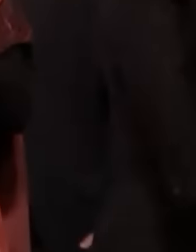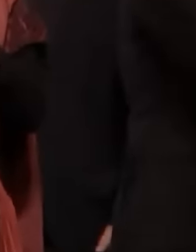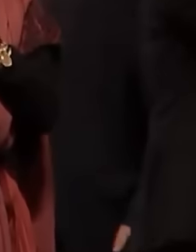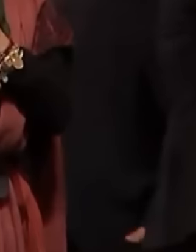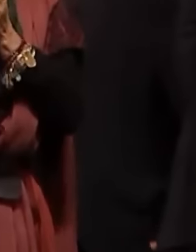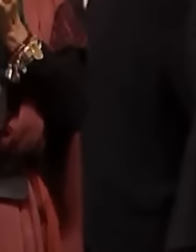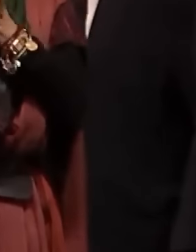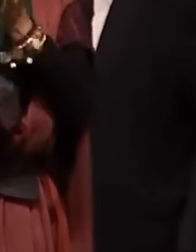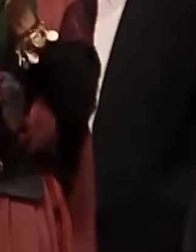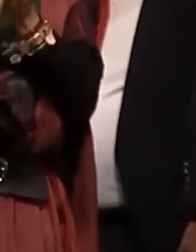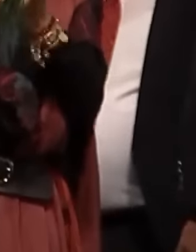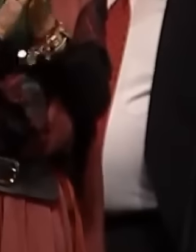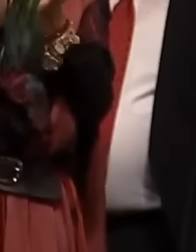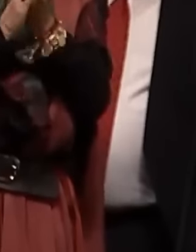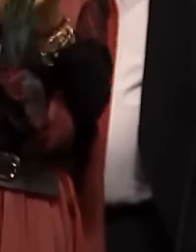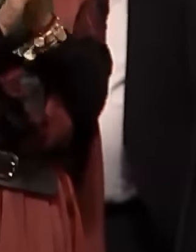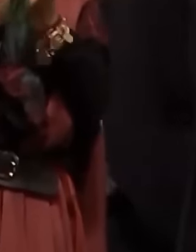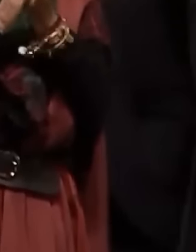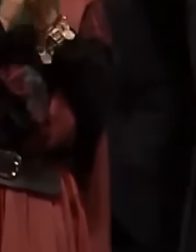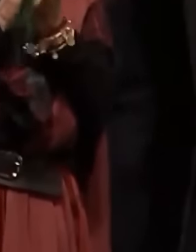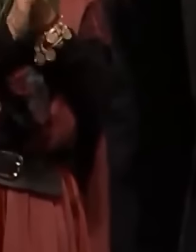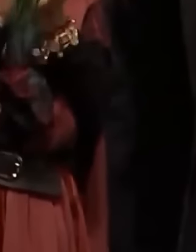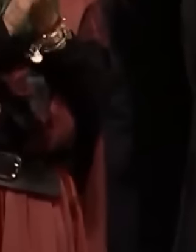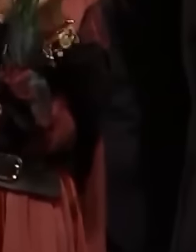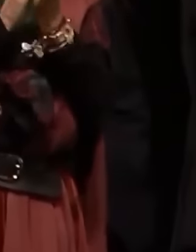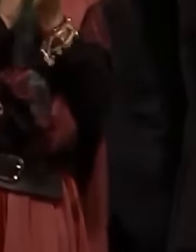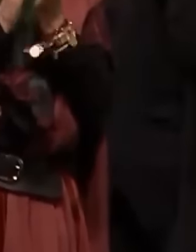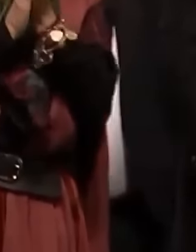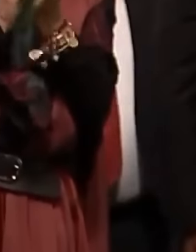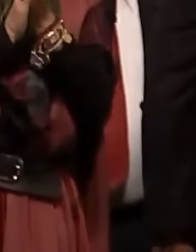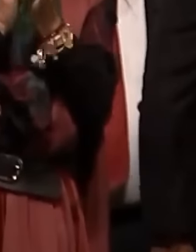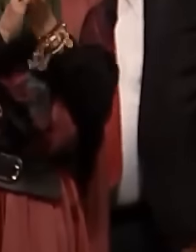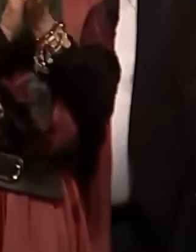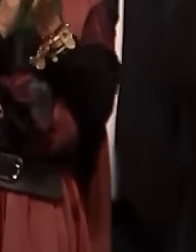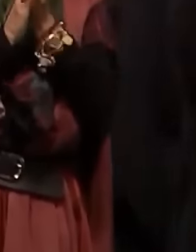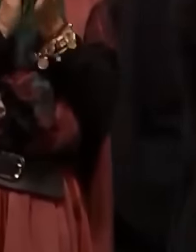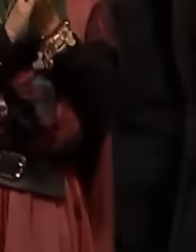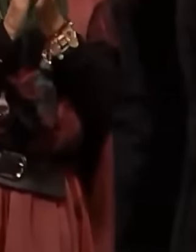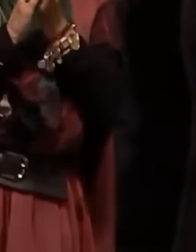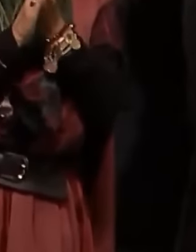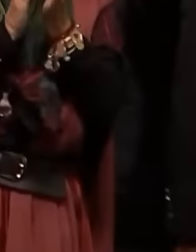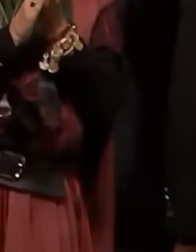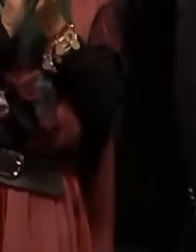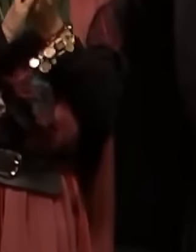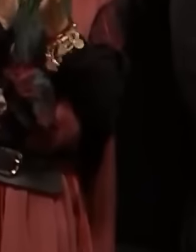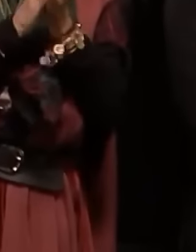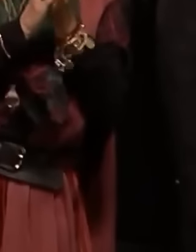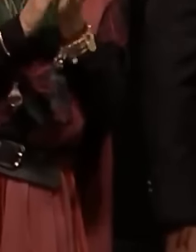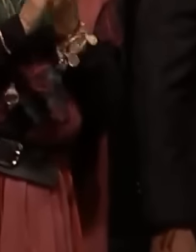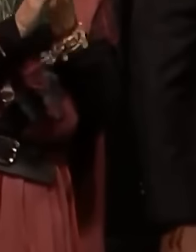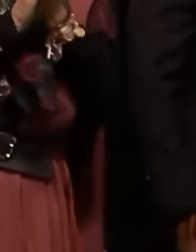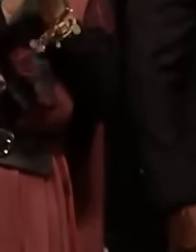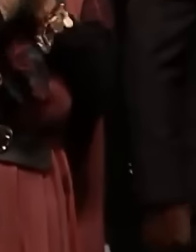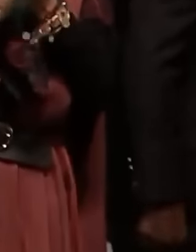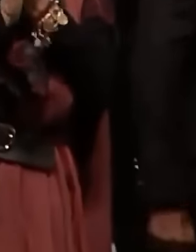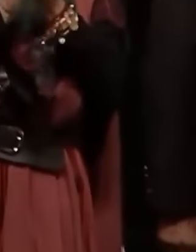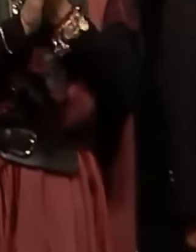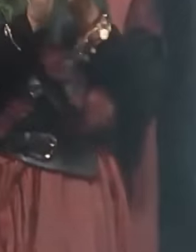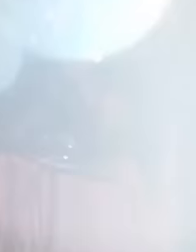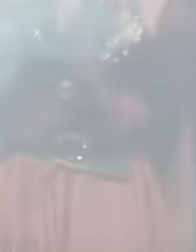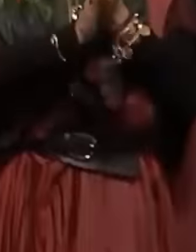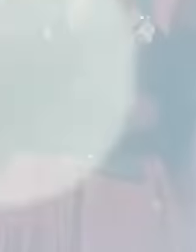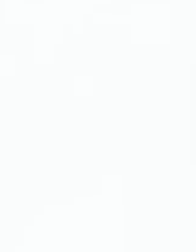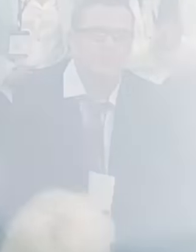municipales de todo el país nunca se había hecho esto con los gobiernos pasados hoy cerca de más de